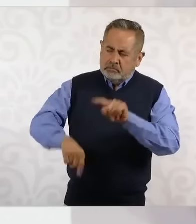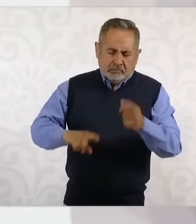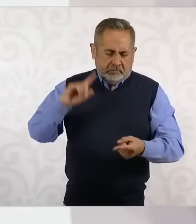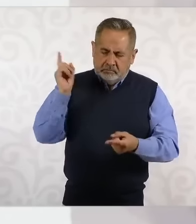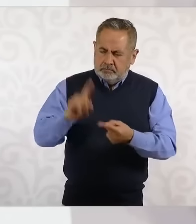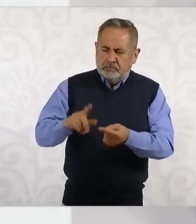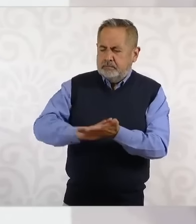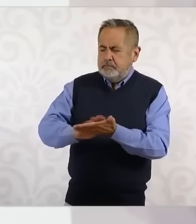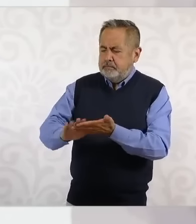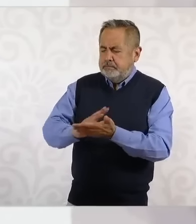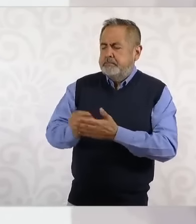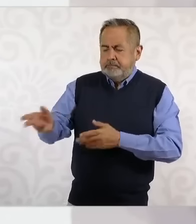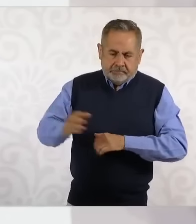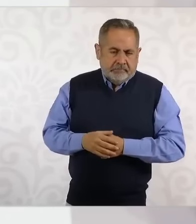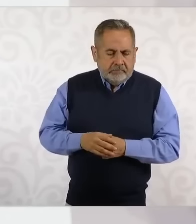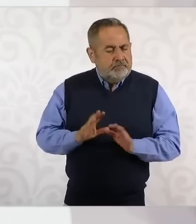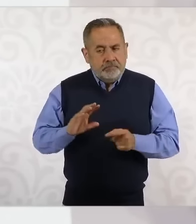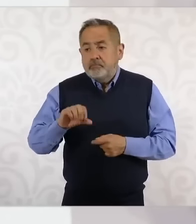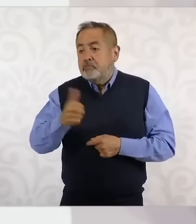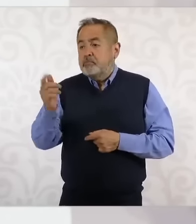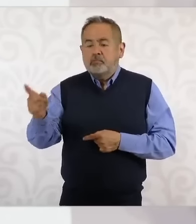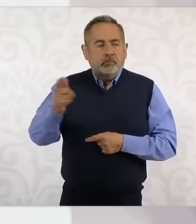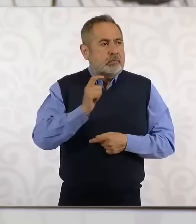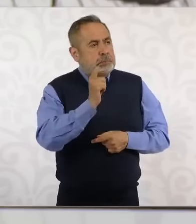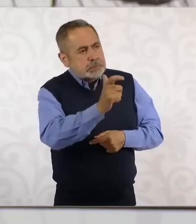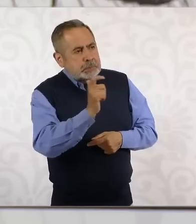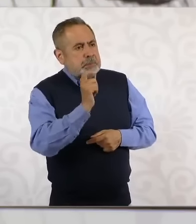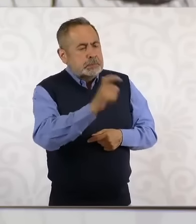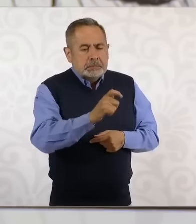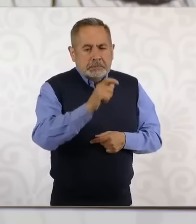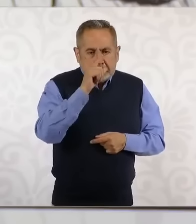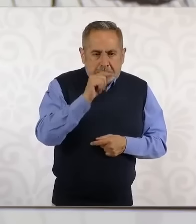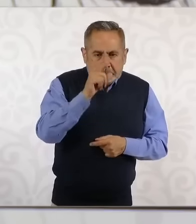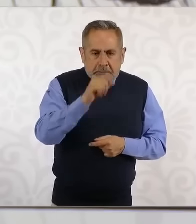no han pagado lo suficiente de acuerdo con el crédito, pues sencillamente plazos módicos para